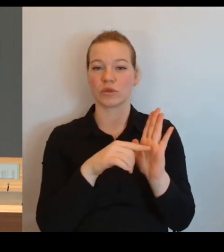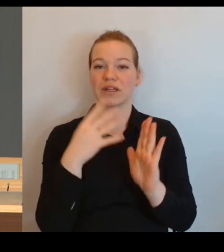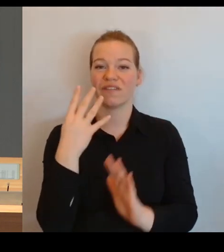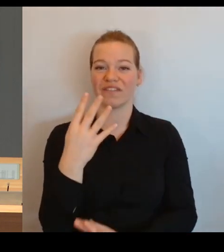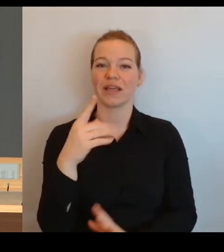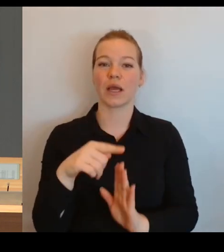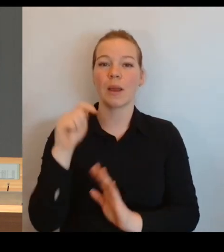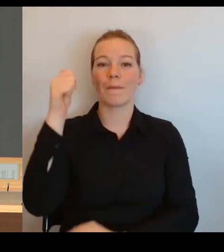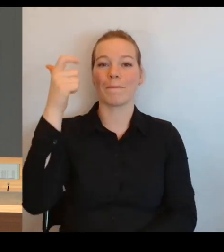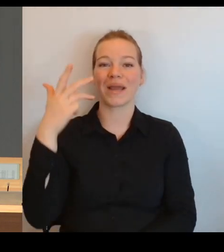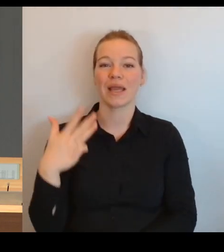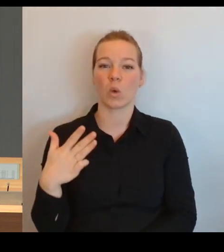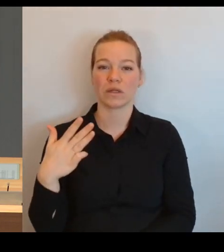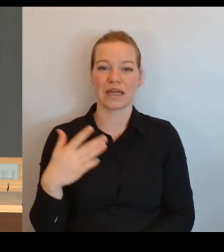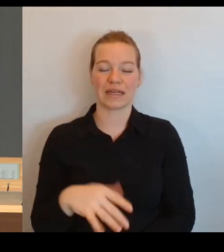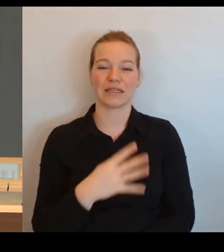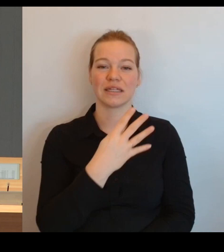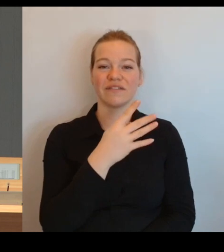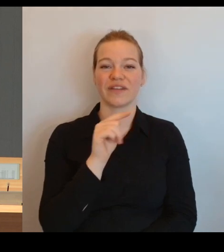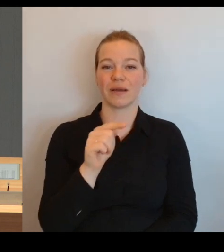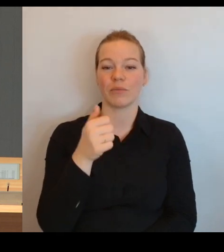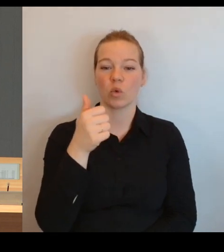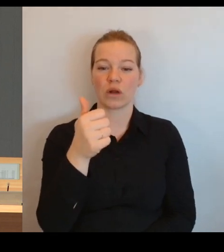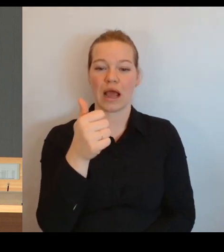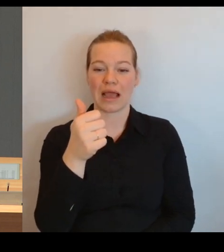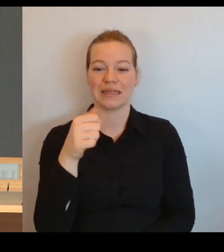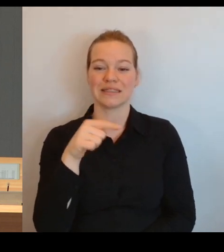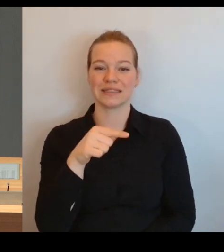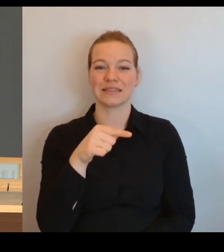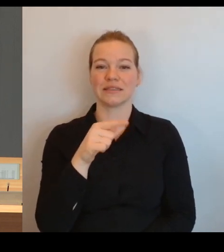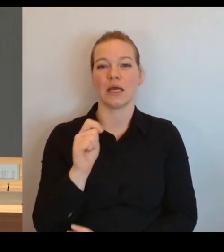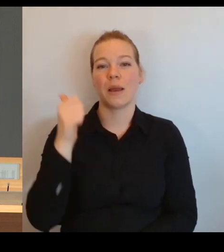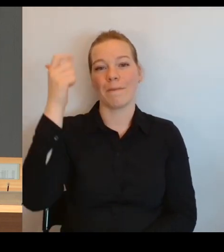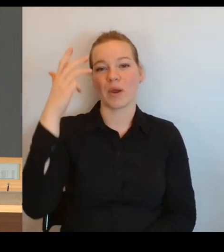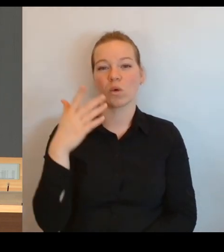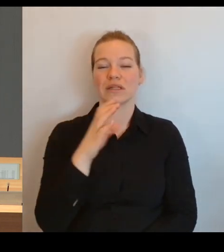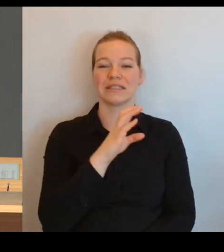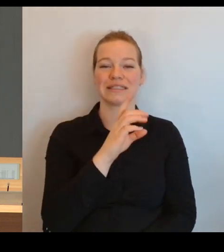Fraktion der CDU mit dem Tagesordnungspunkt 41 Antrag der Fraktion der CDU und